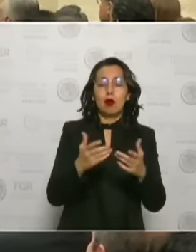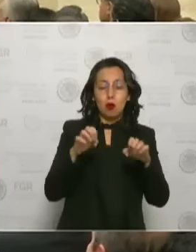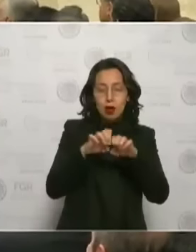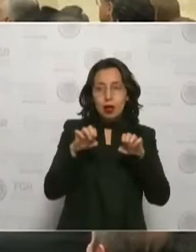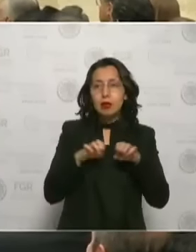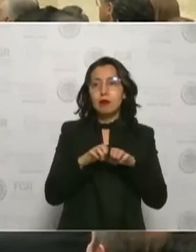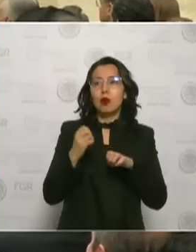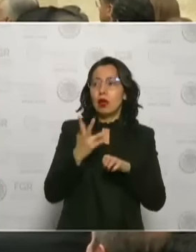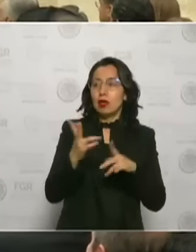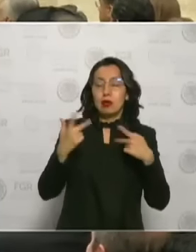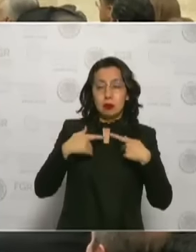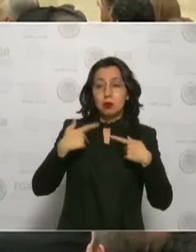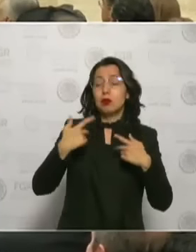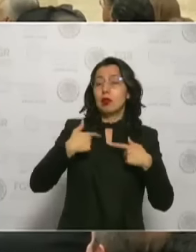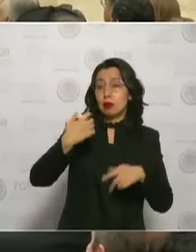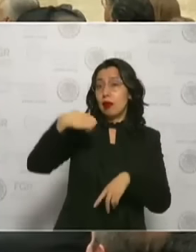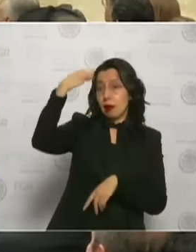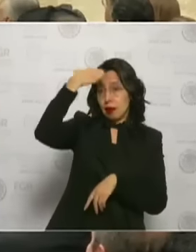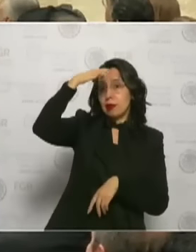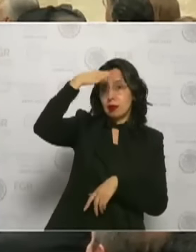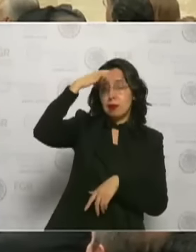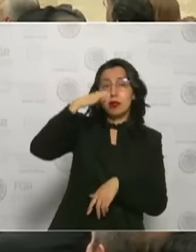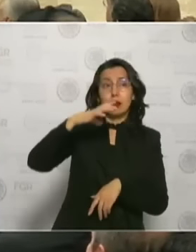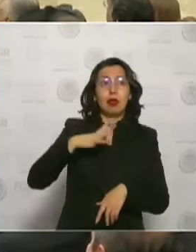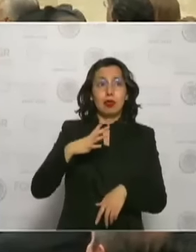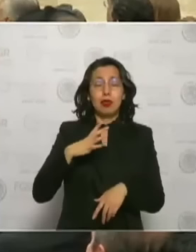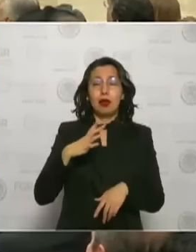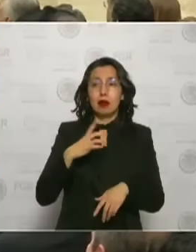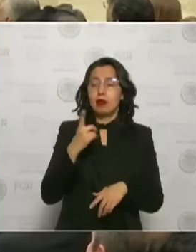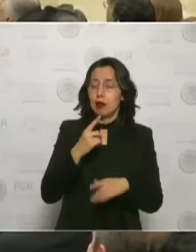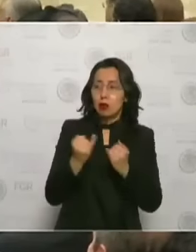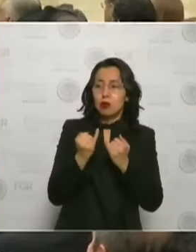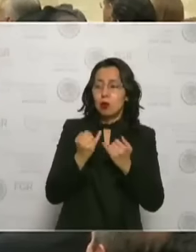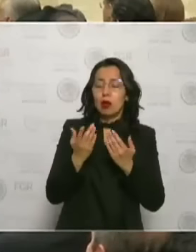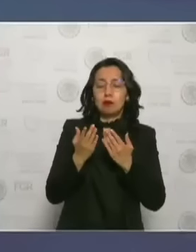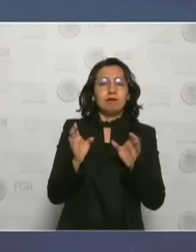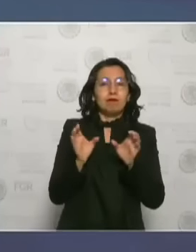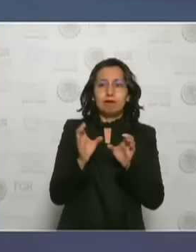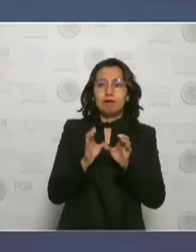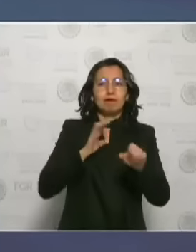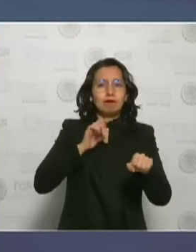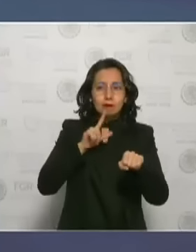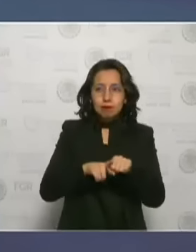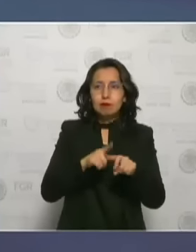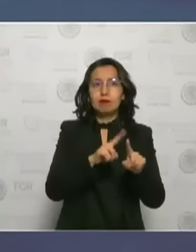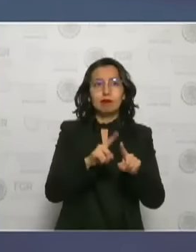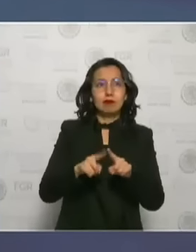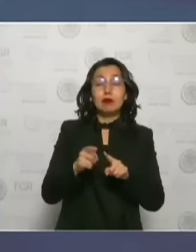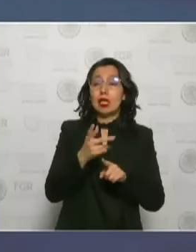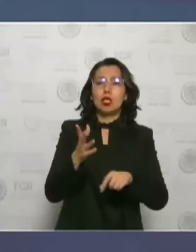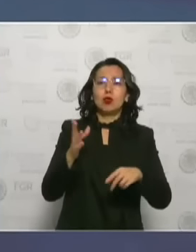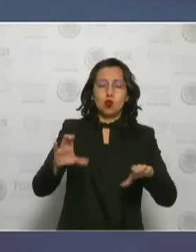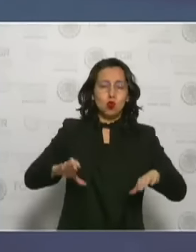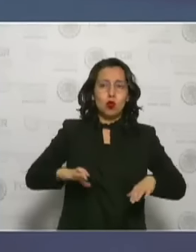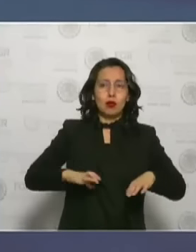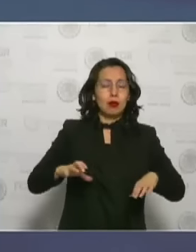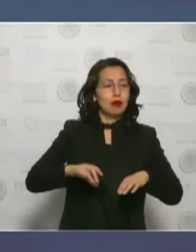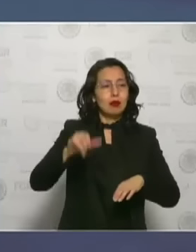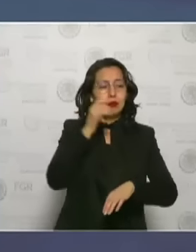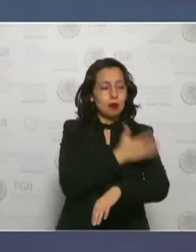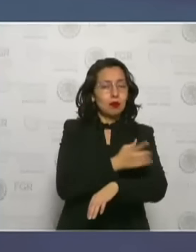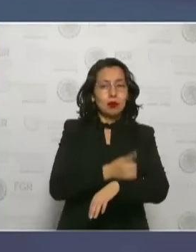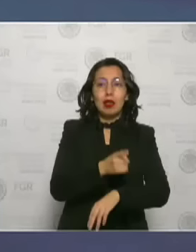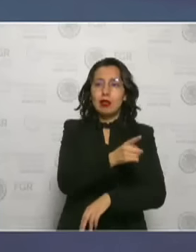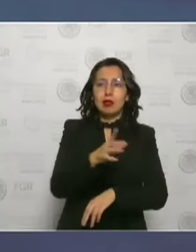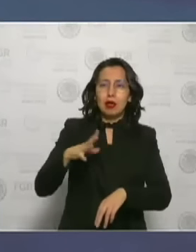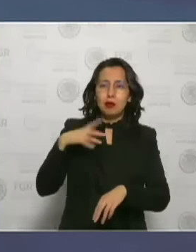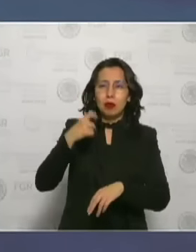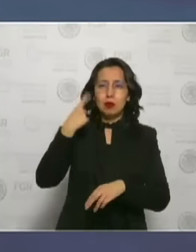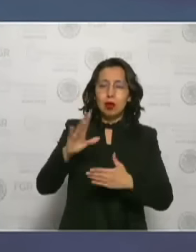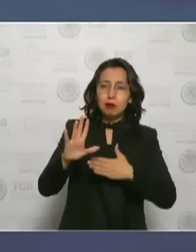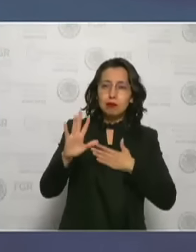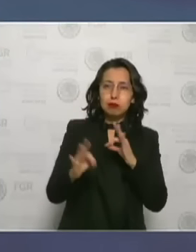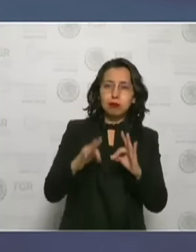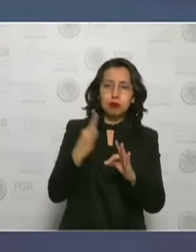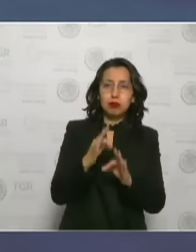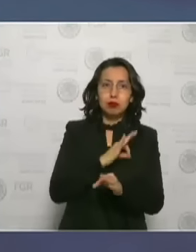altamente capacitado, comprobada especialización, certificación, honorabilidad y compromiso.